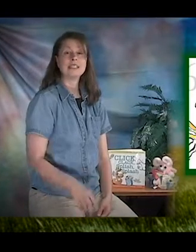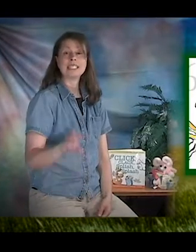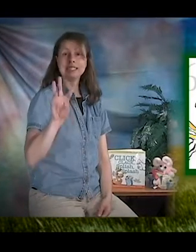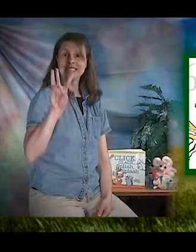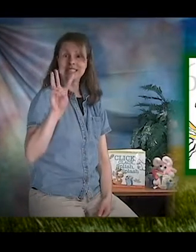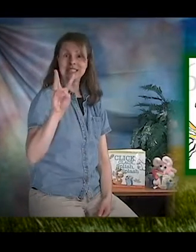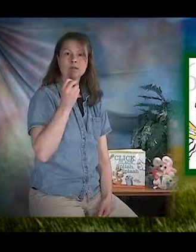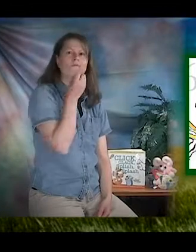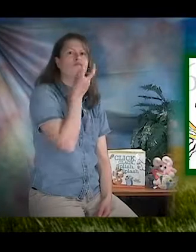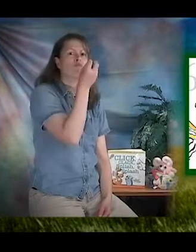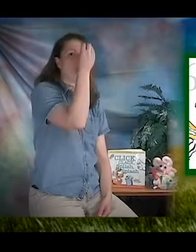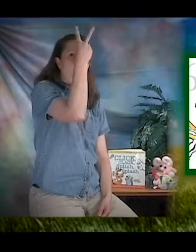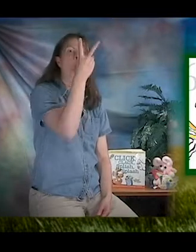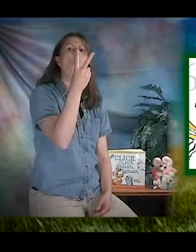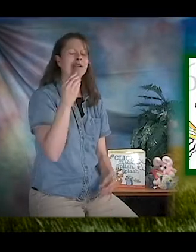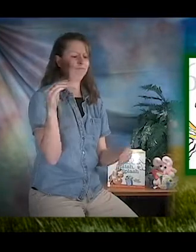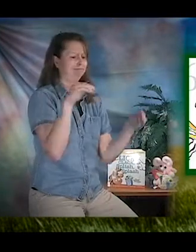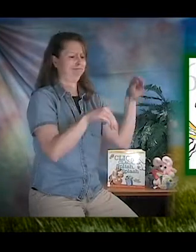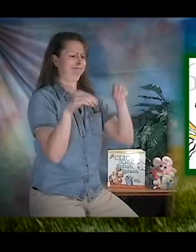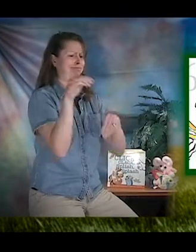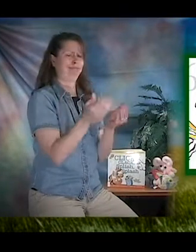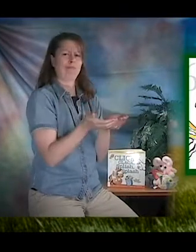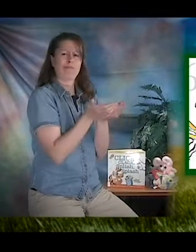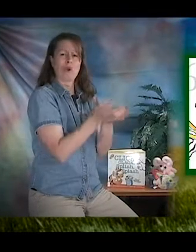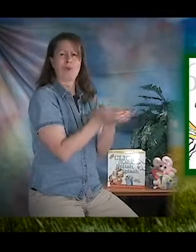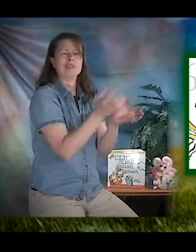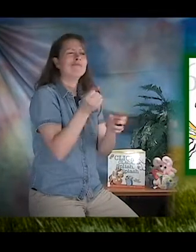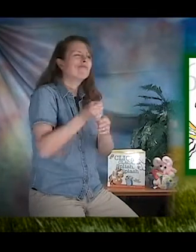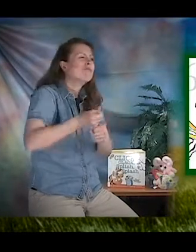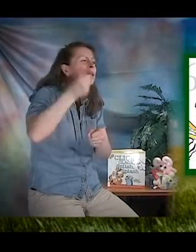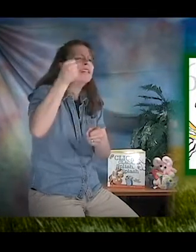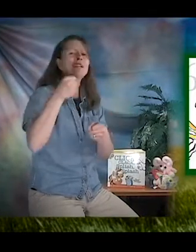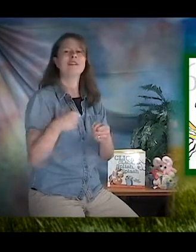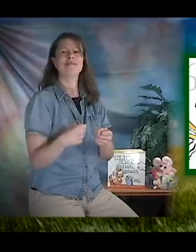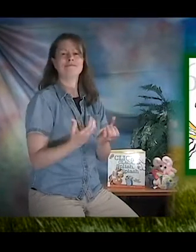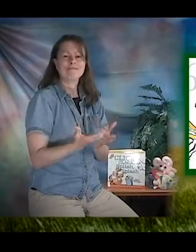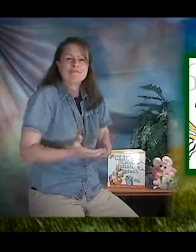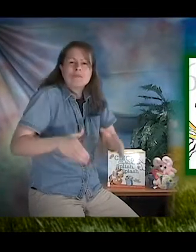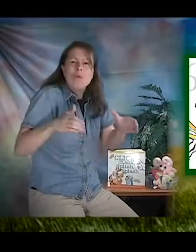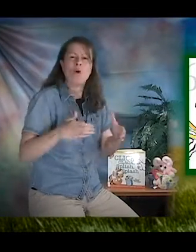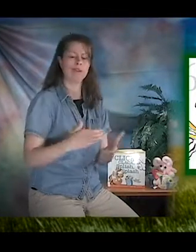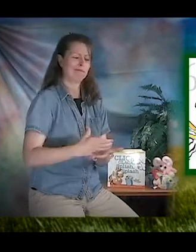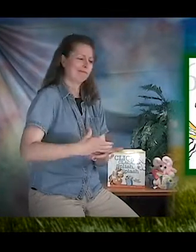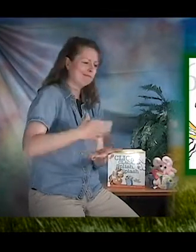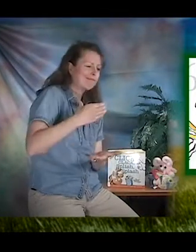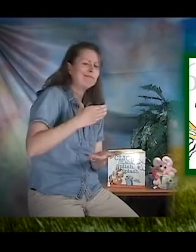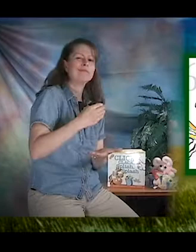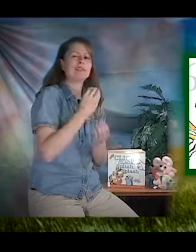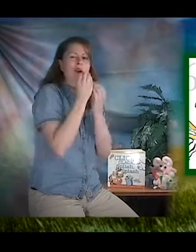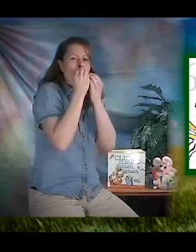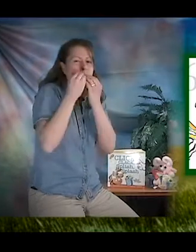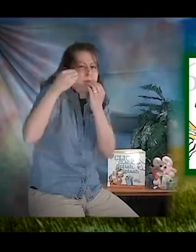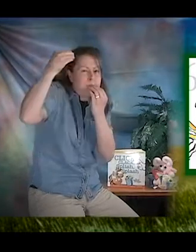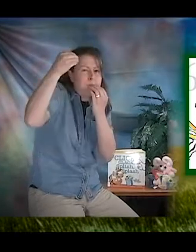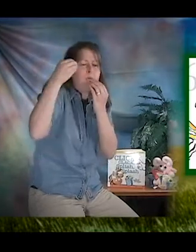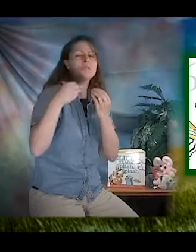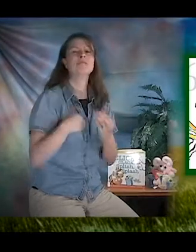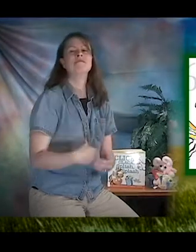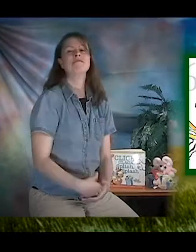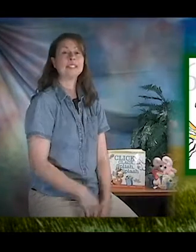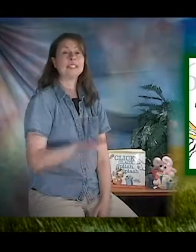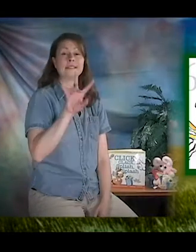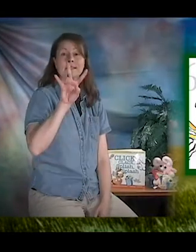Seis cabras cargan el bote.